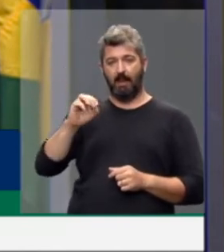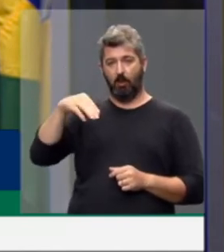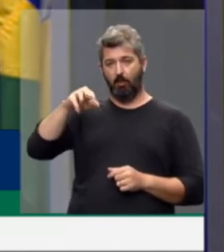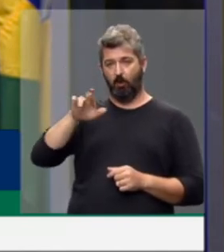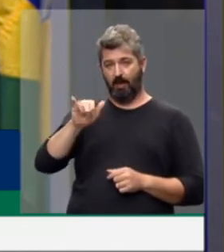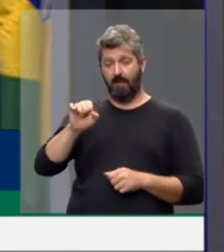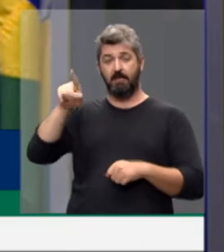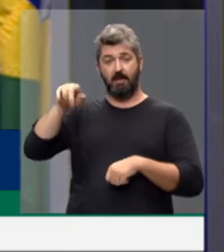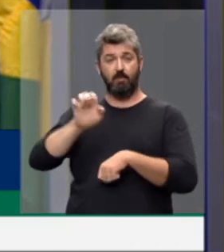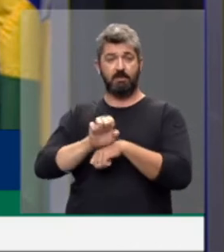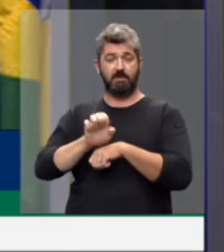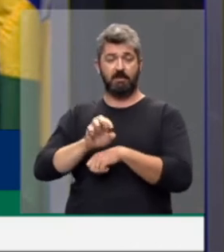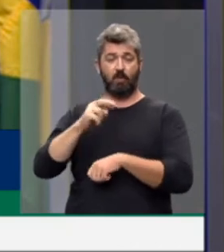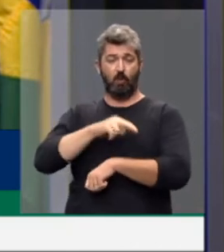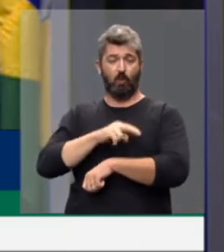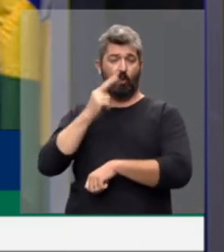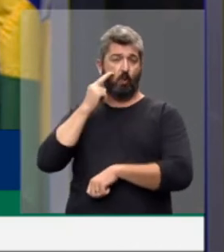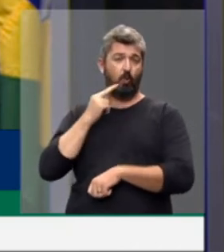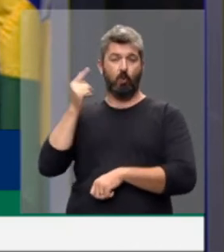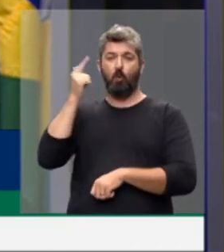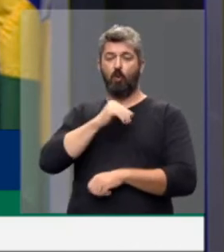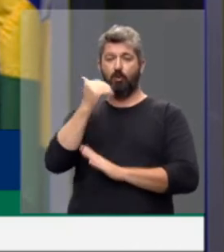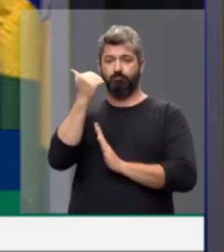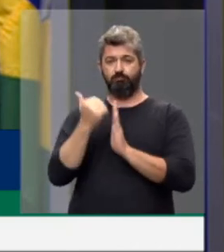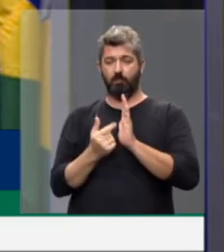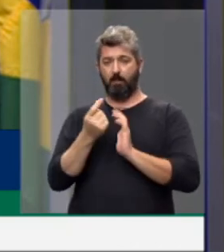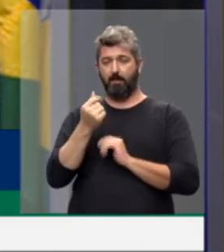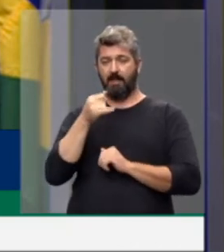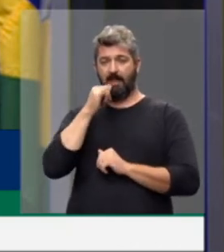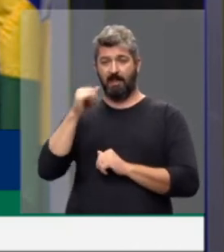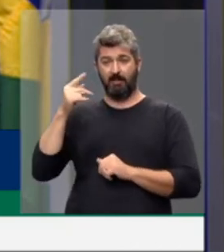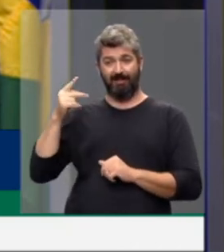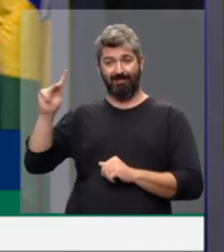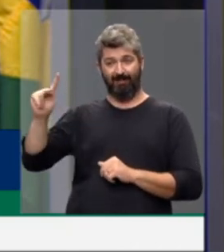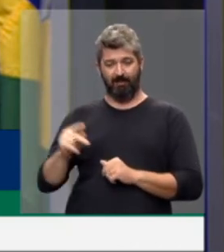JÁ NÃO SERVEM MAIS; EU ATÉ ENTENDO O ESFORÇO DO DEPUTADO LÉ O, QUE É DE RONDÔNIA,